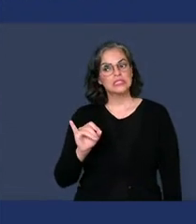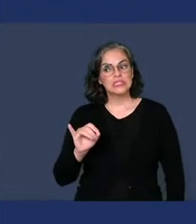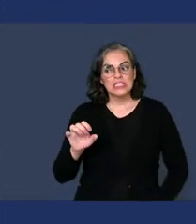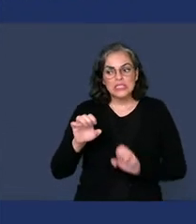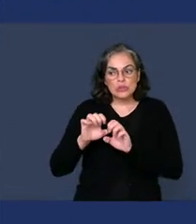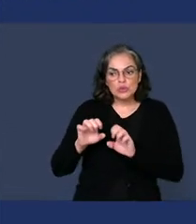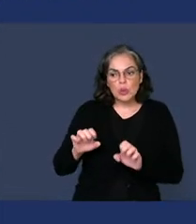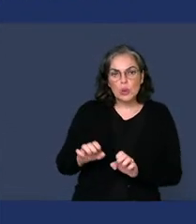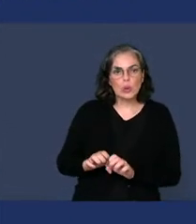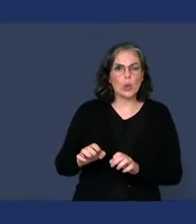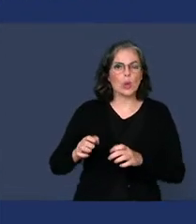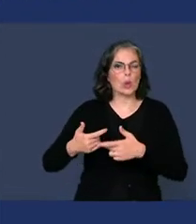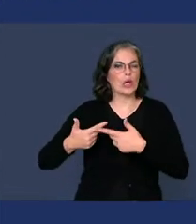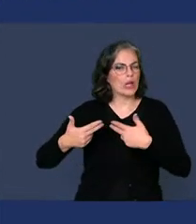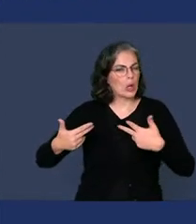CORRETO. SE FOSSE PARA ESTRUTURAÇÃO DA SEGURANÇA